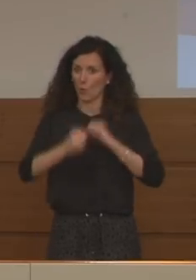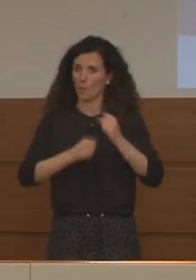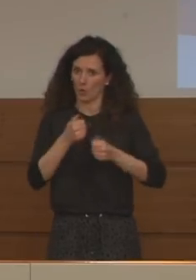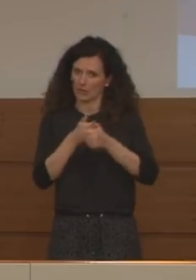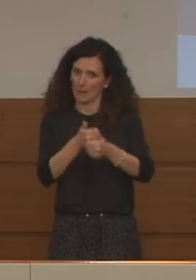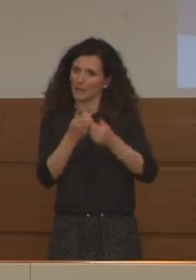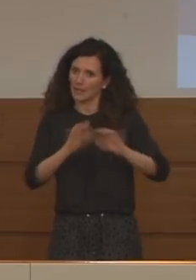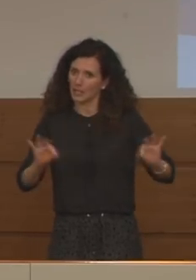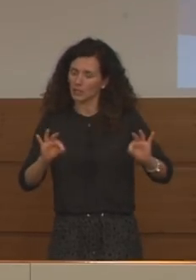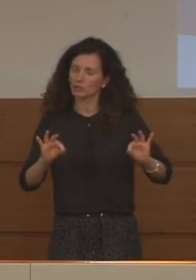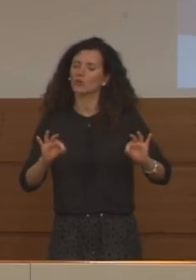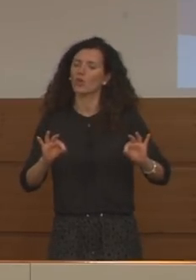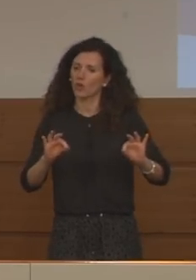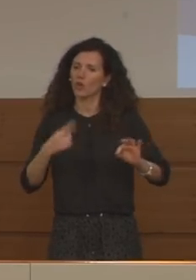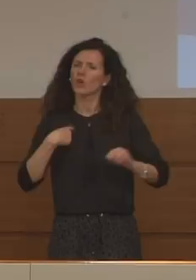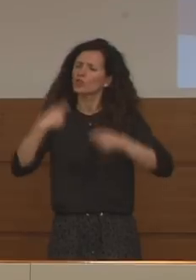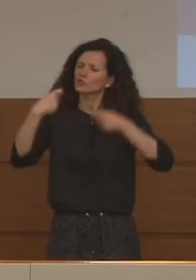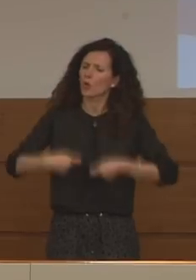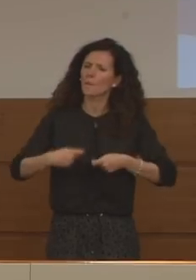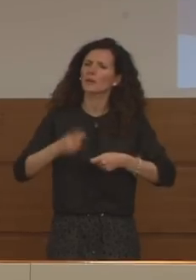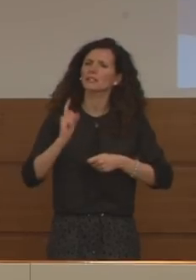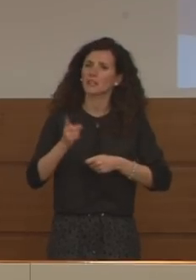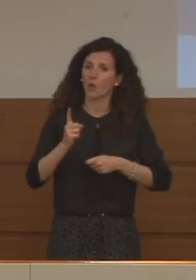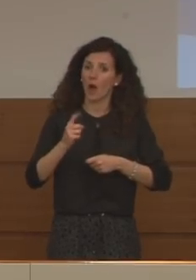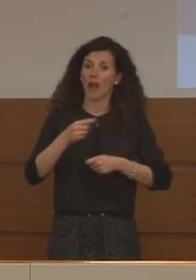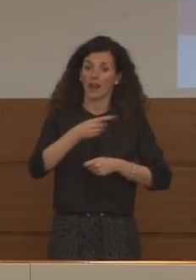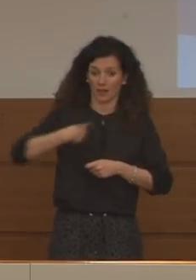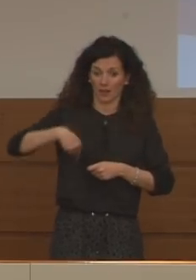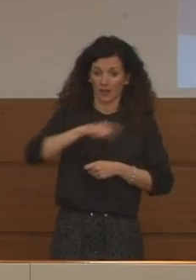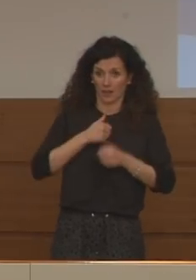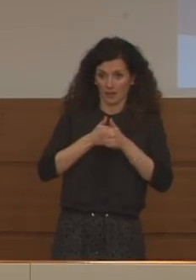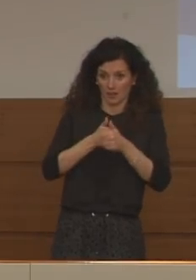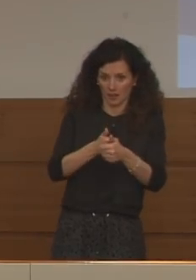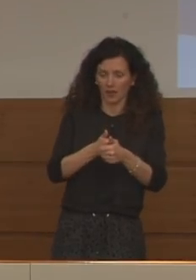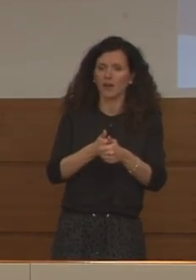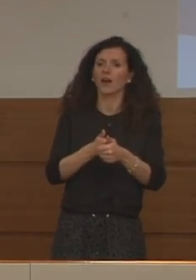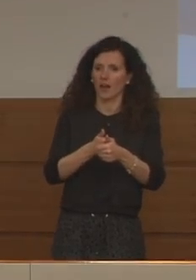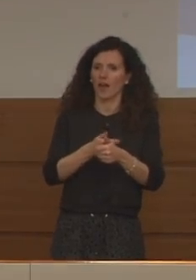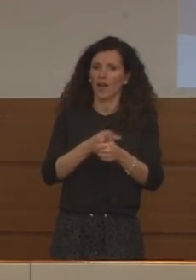questa: fare in modo che non si riproducano queste curve in Regioni dove